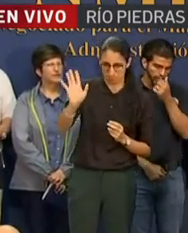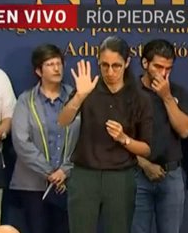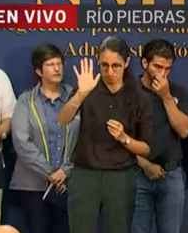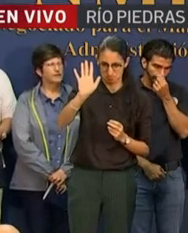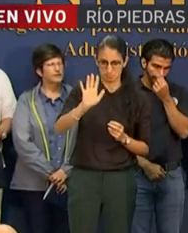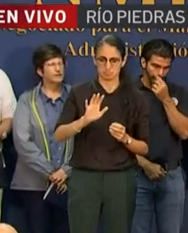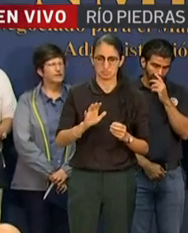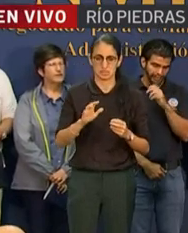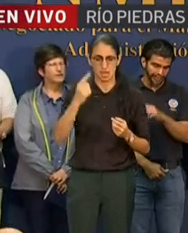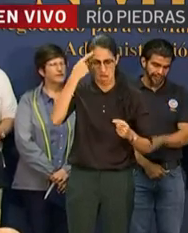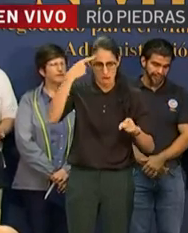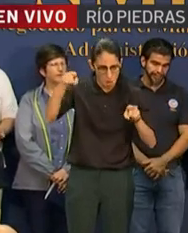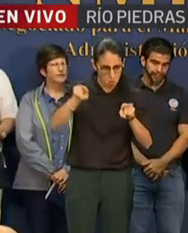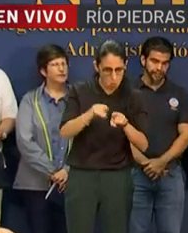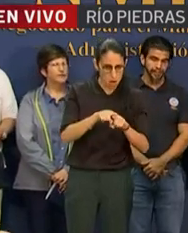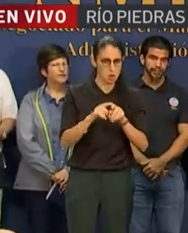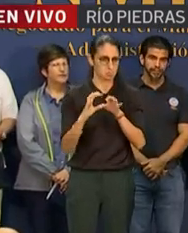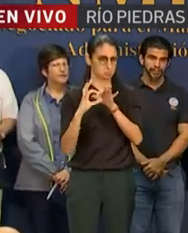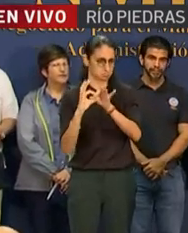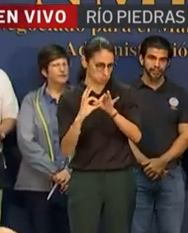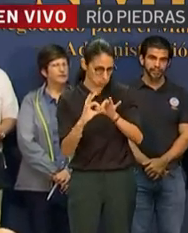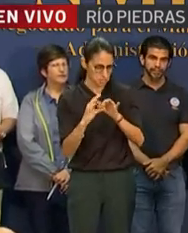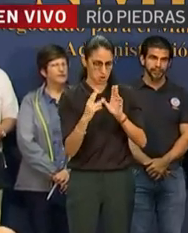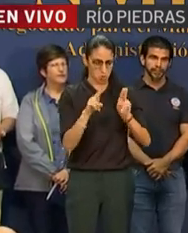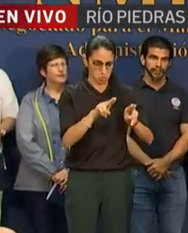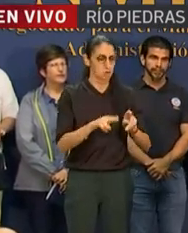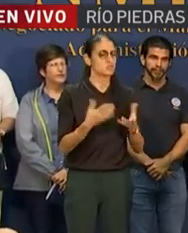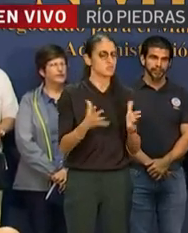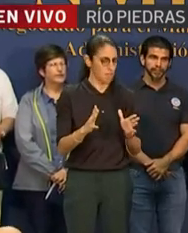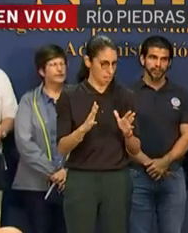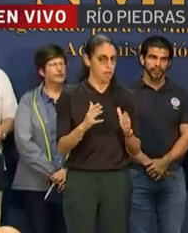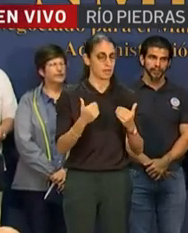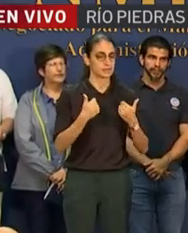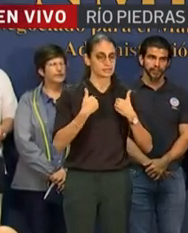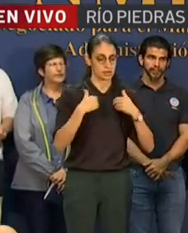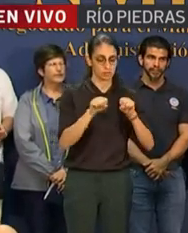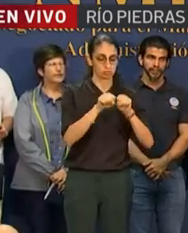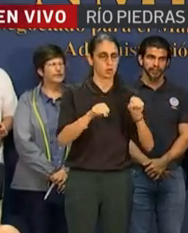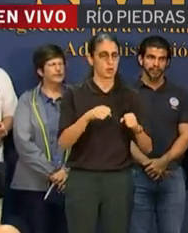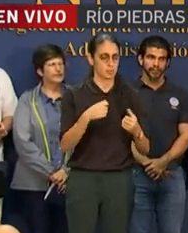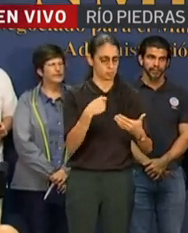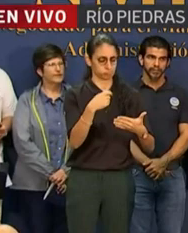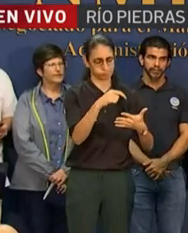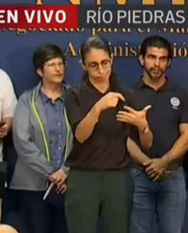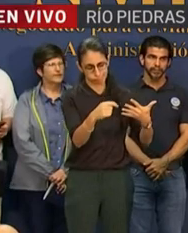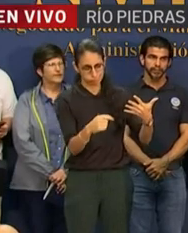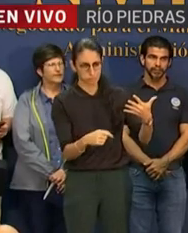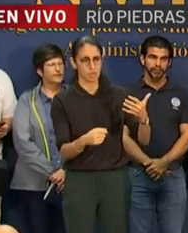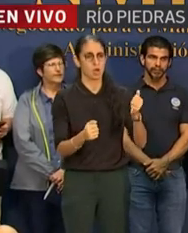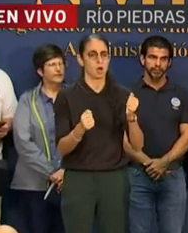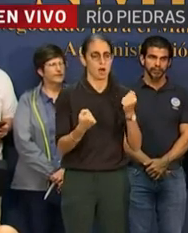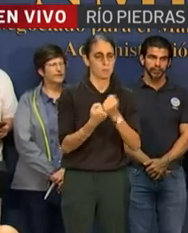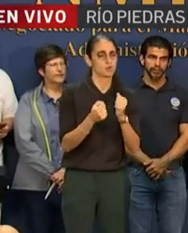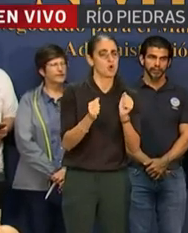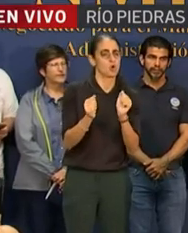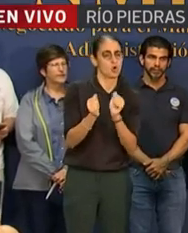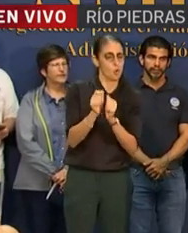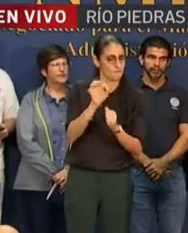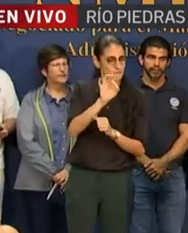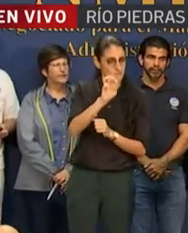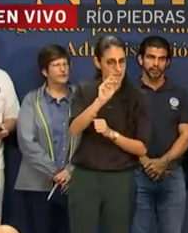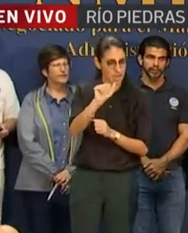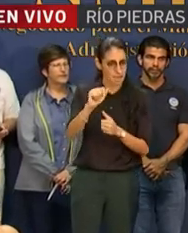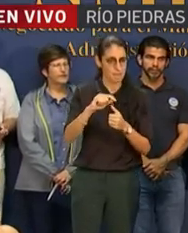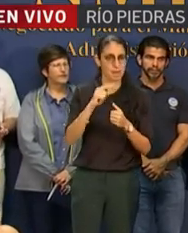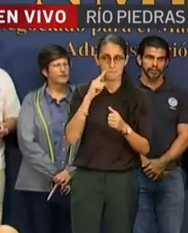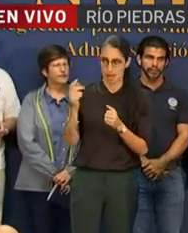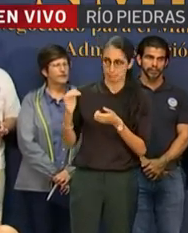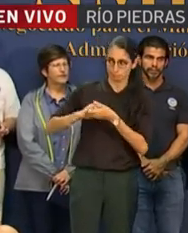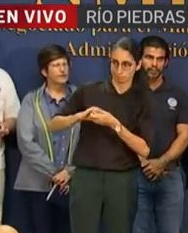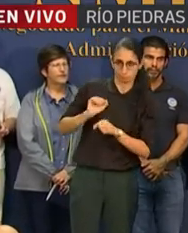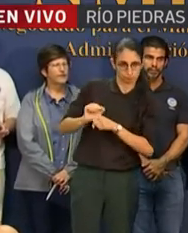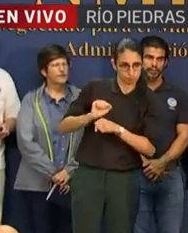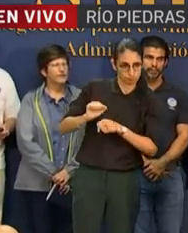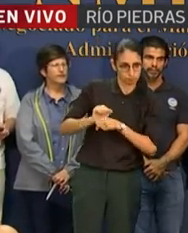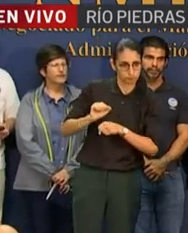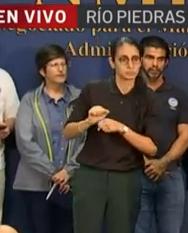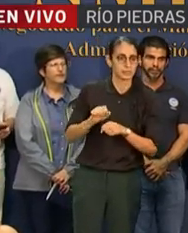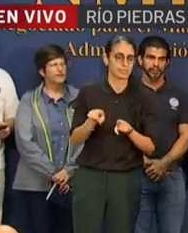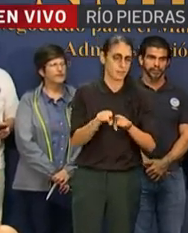RICO PARA APOYARNOS EN CUANTO A